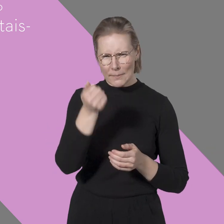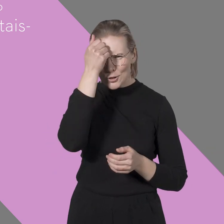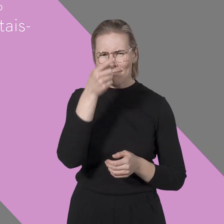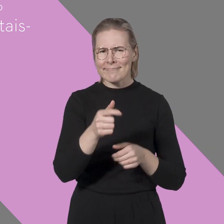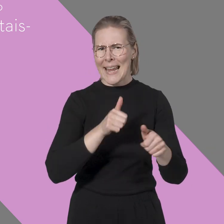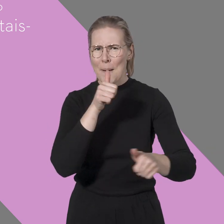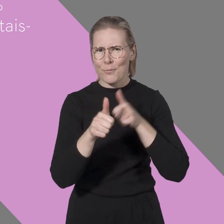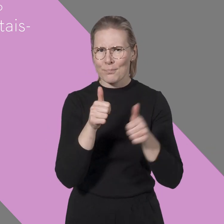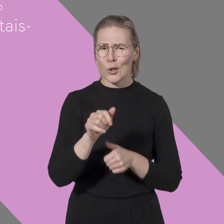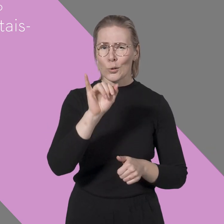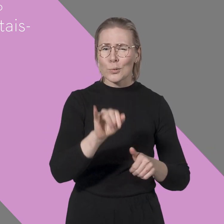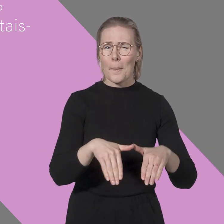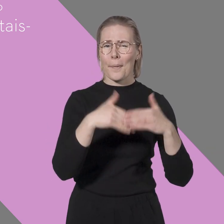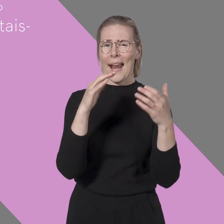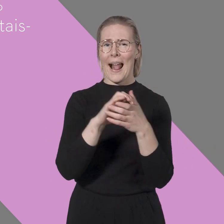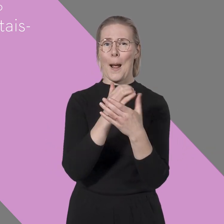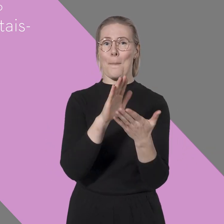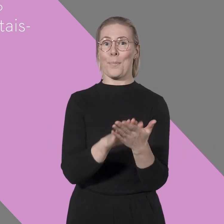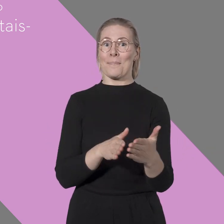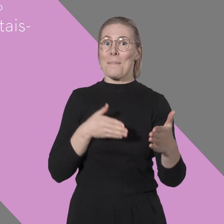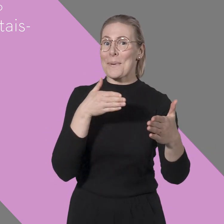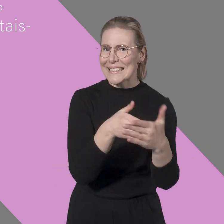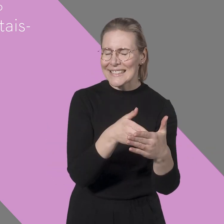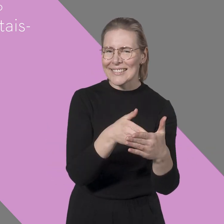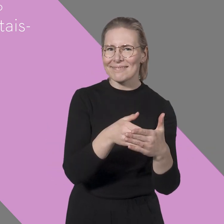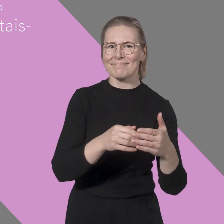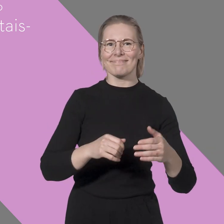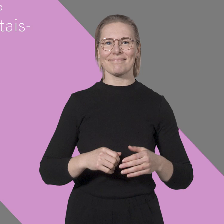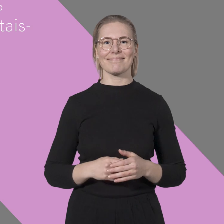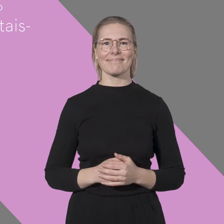Muistathan ilmoittautua 6.2. mennessä, jos aiot osallistua tilaisuuteen paikan päällä.